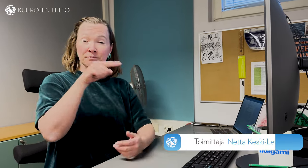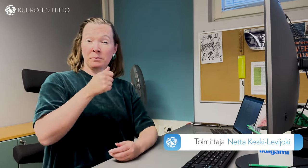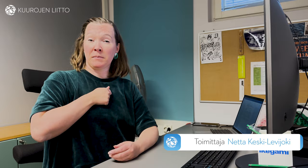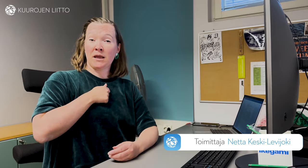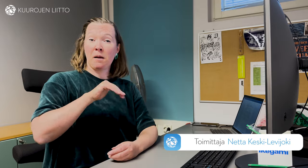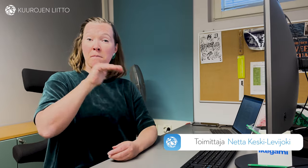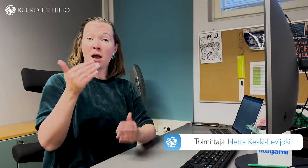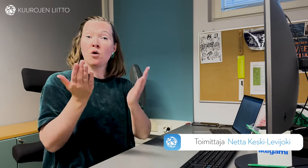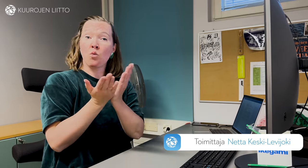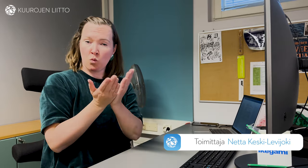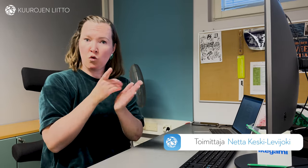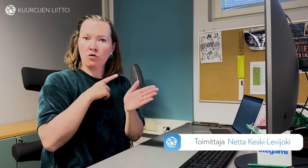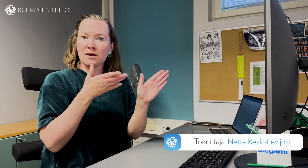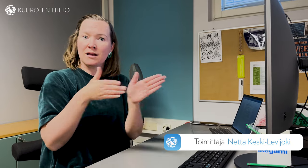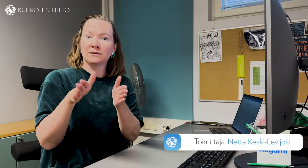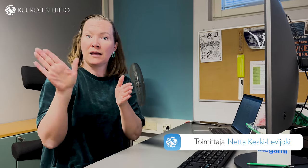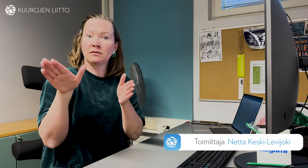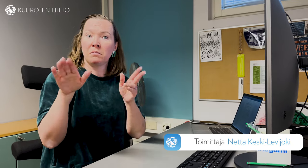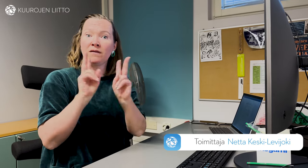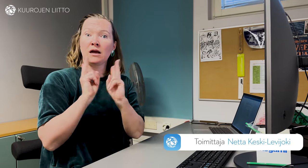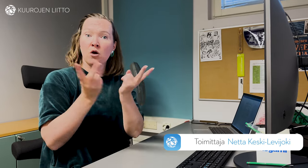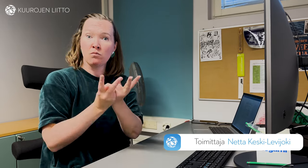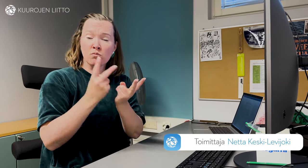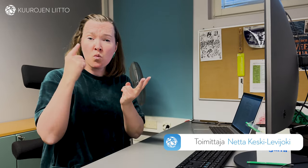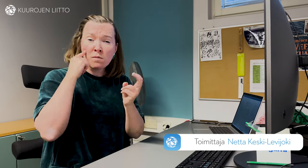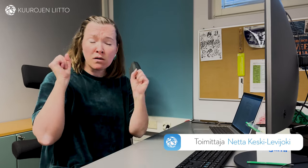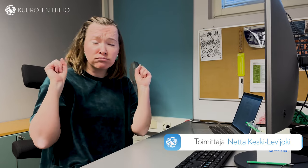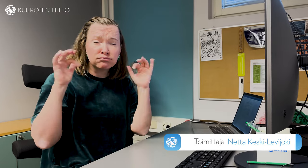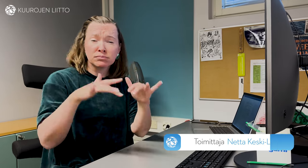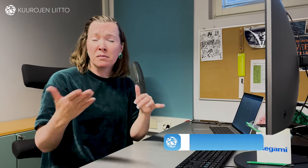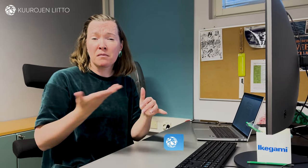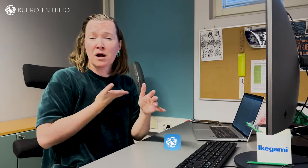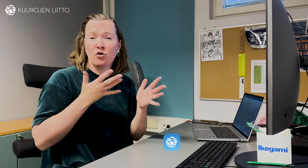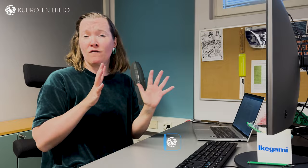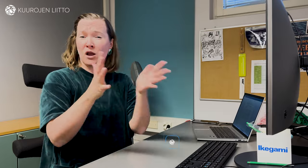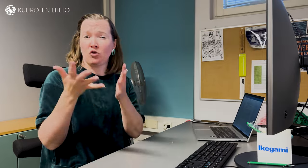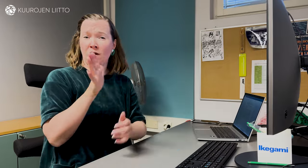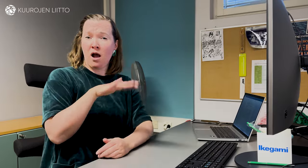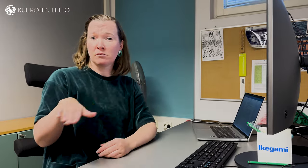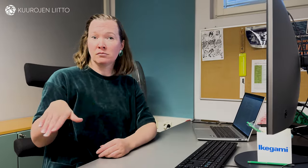Pitäjänmäen peruskoulun iltapäiväkerhossa on kuulemma runsaasti viittovia lapsia.